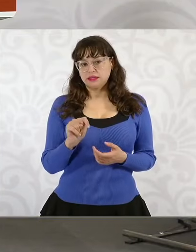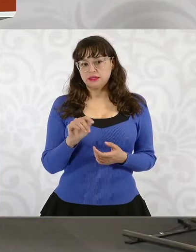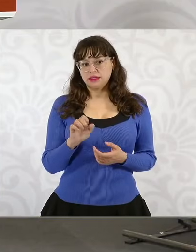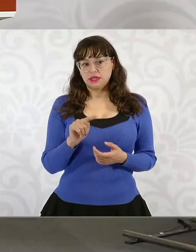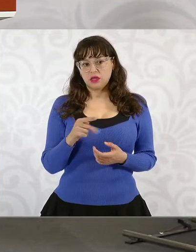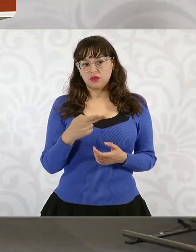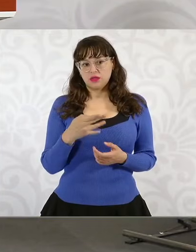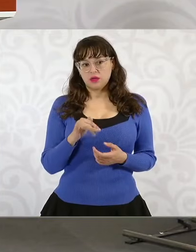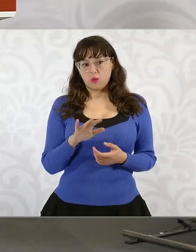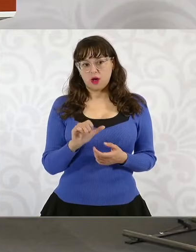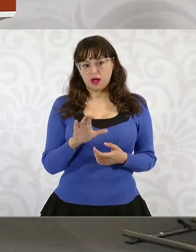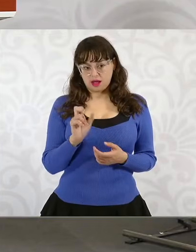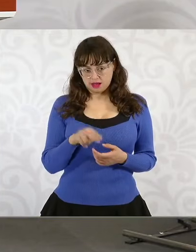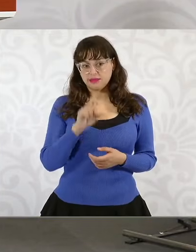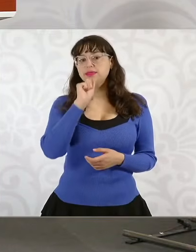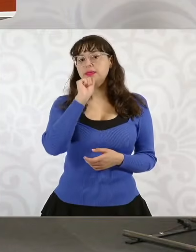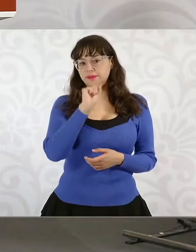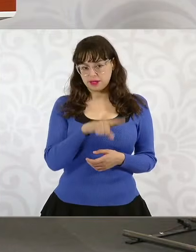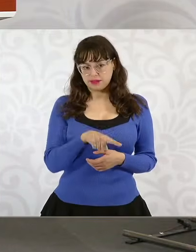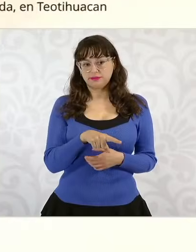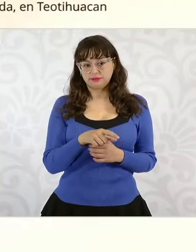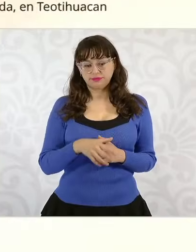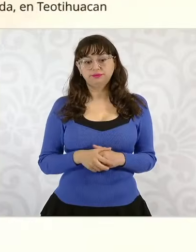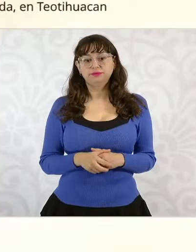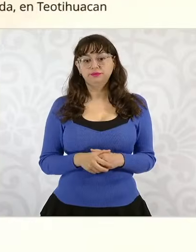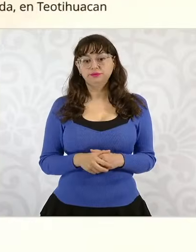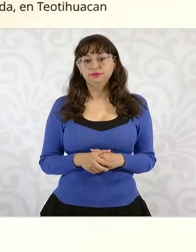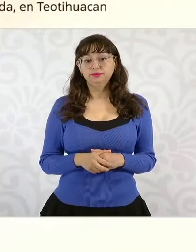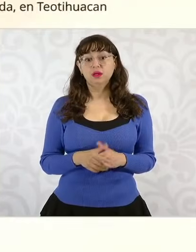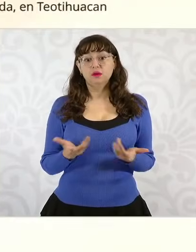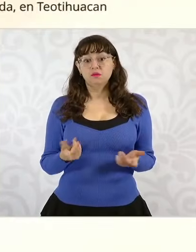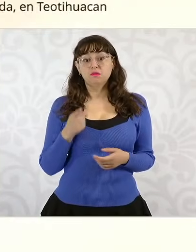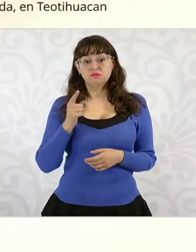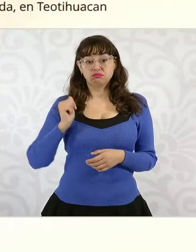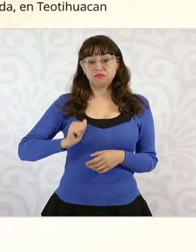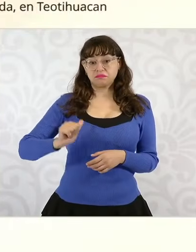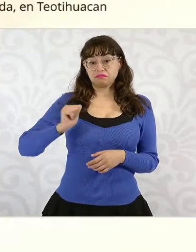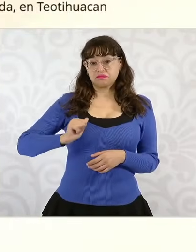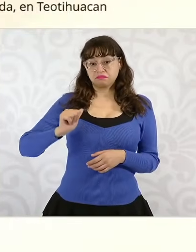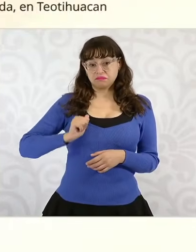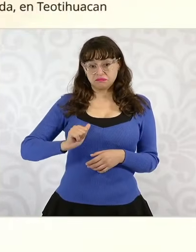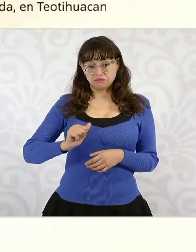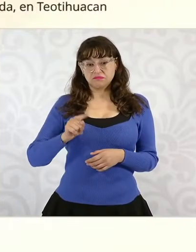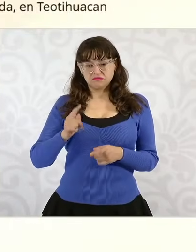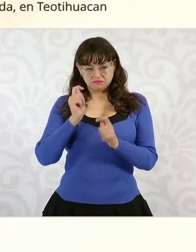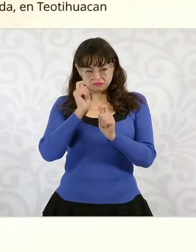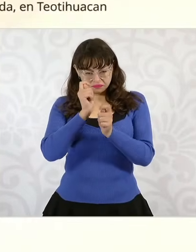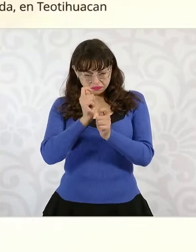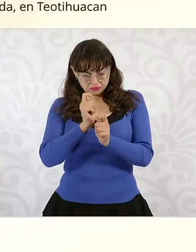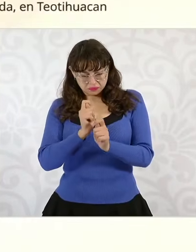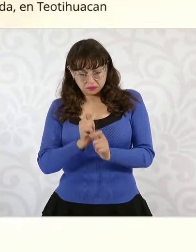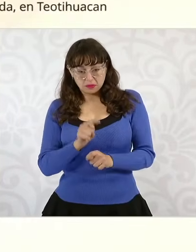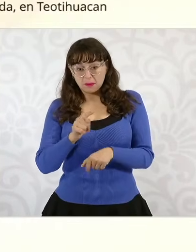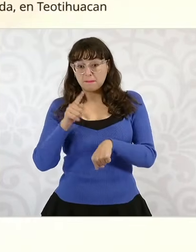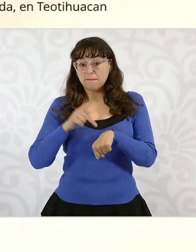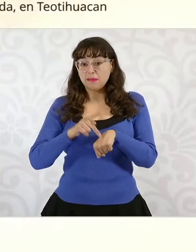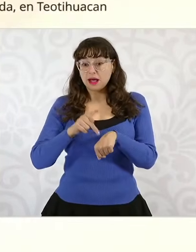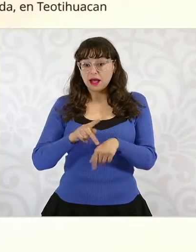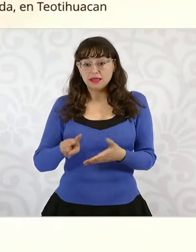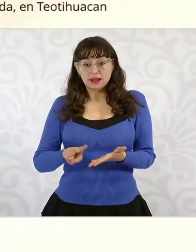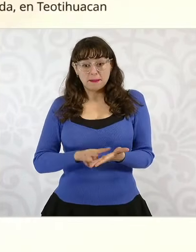mostrar un ejemplo de un ancestro fundador que es elaborado en piedra verde y con una